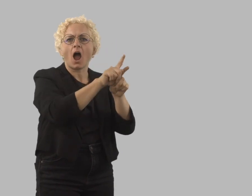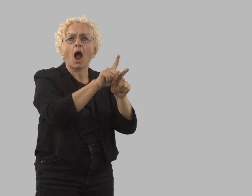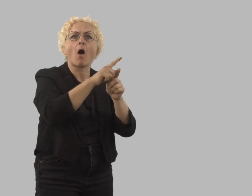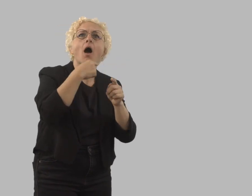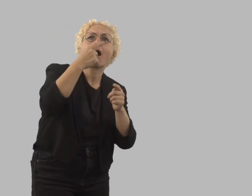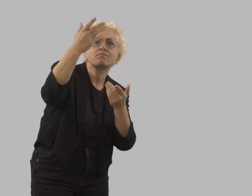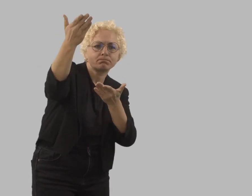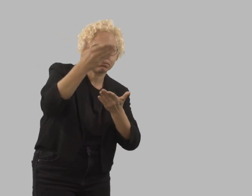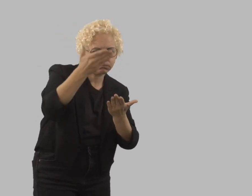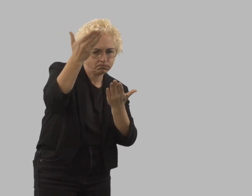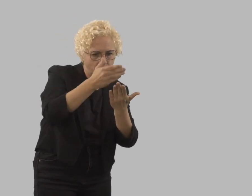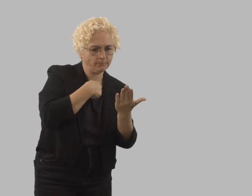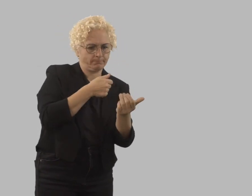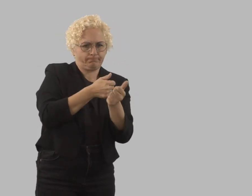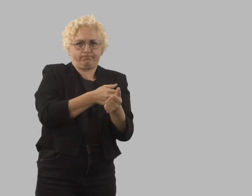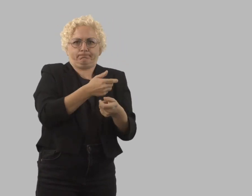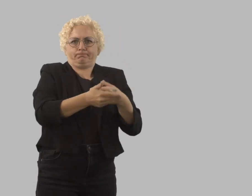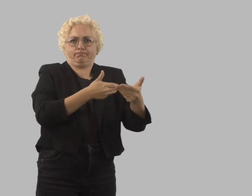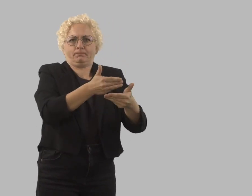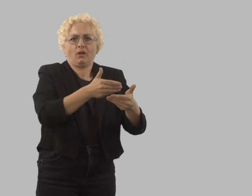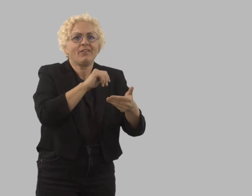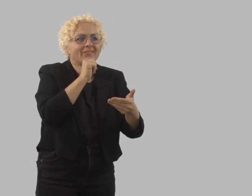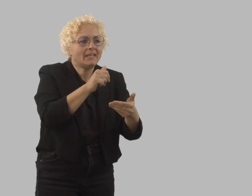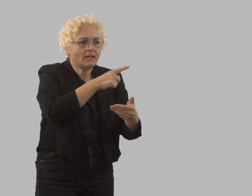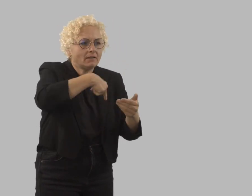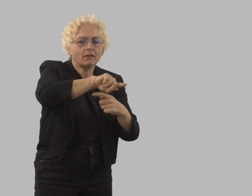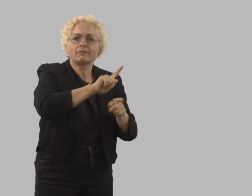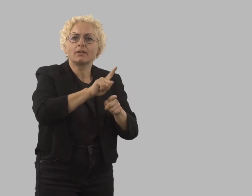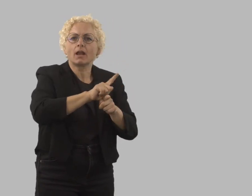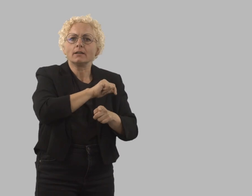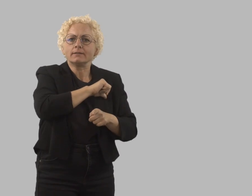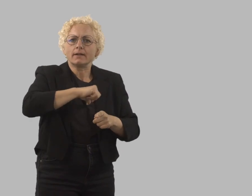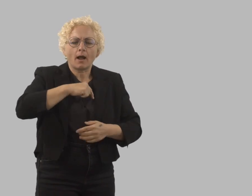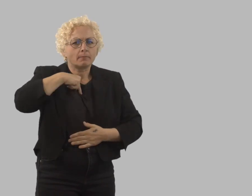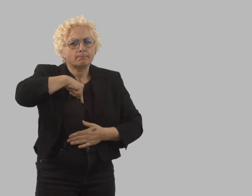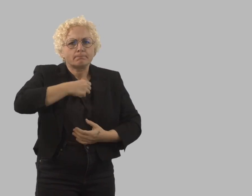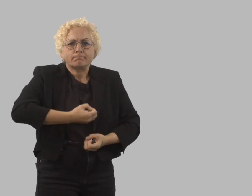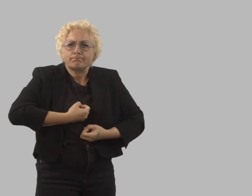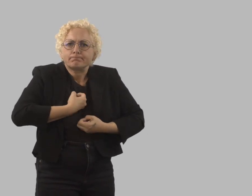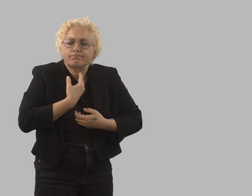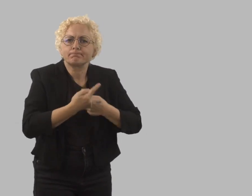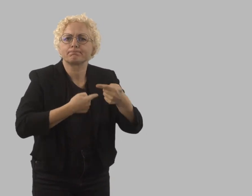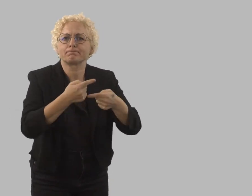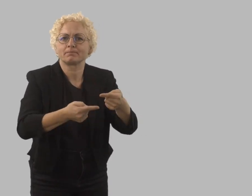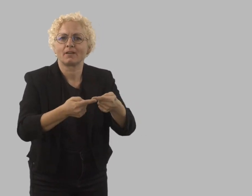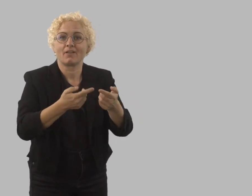Man arbeitete vor allem nach Vorlagen und entwickelte nicht selbst.